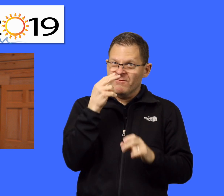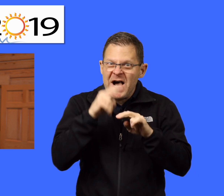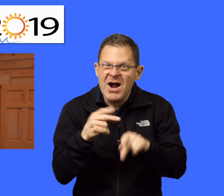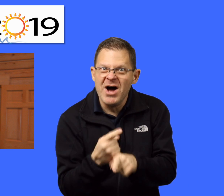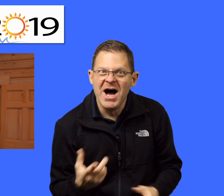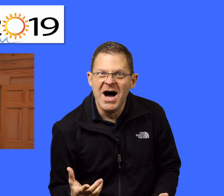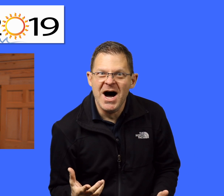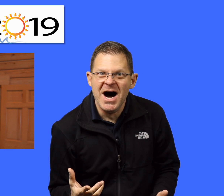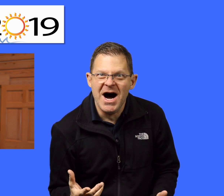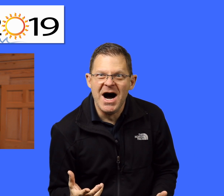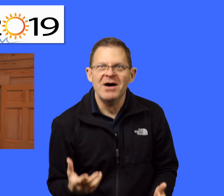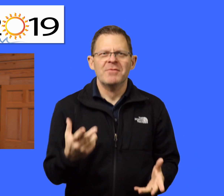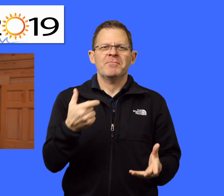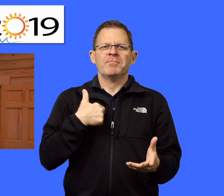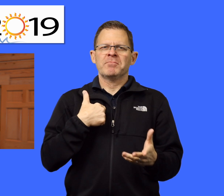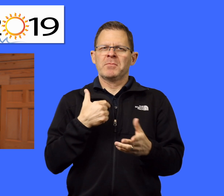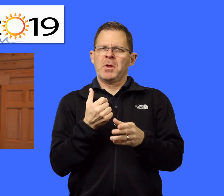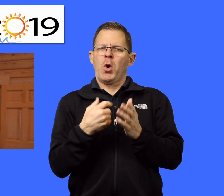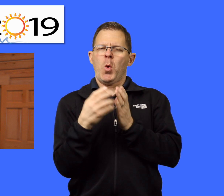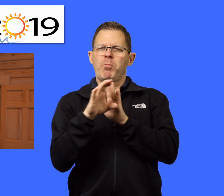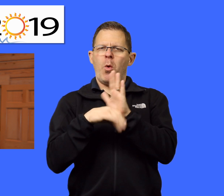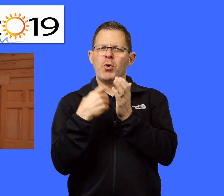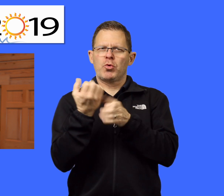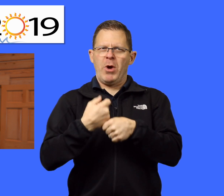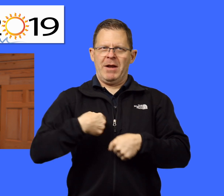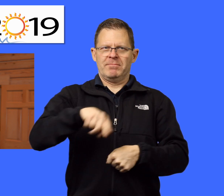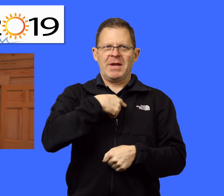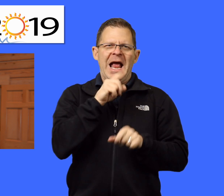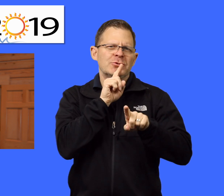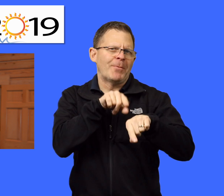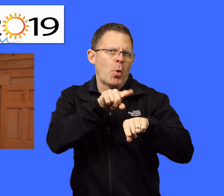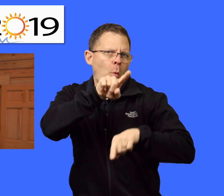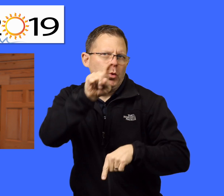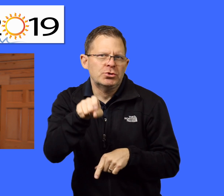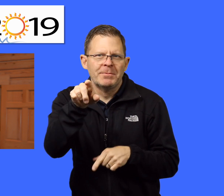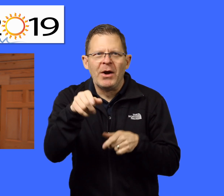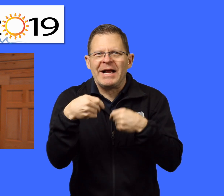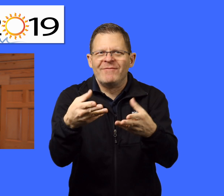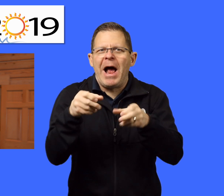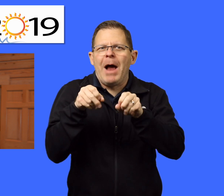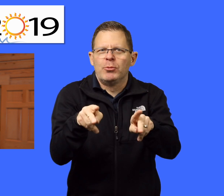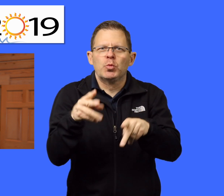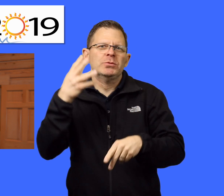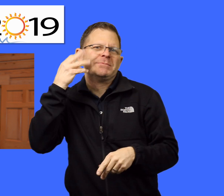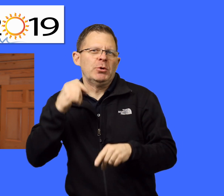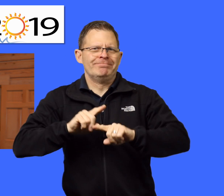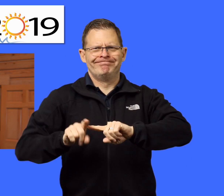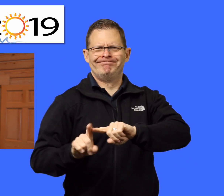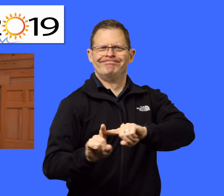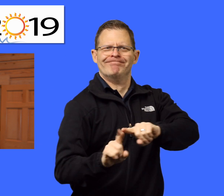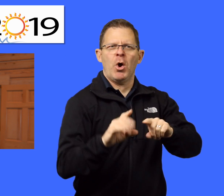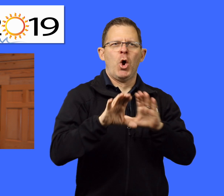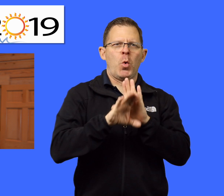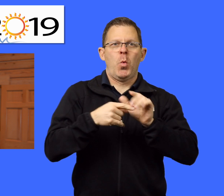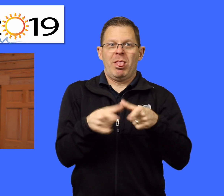Les parece divertido, ¿no? En este programa, podremos contestarles muchas preguntas y proveerles oportunidades de poder